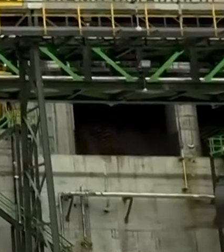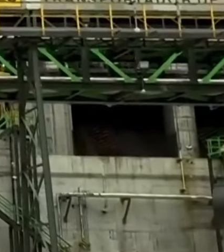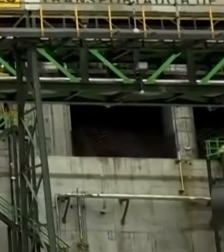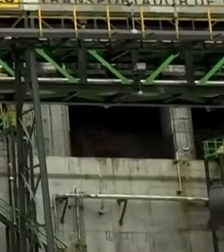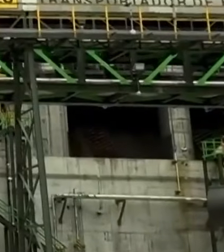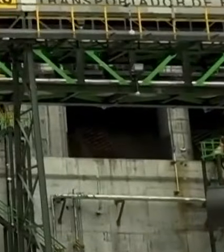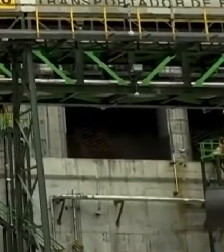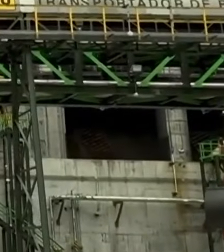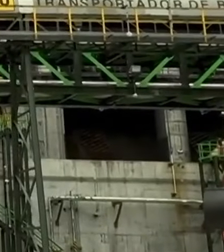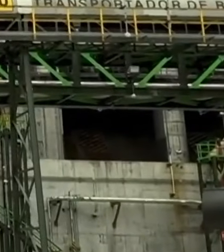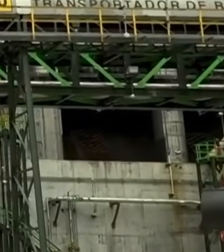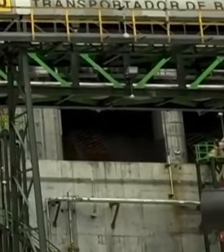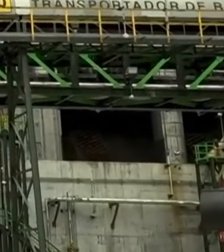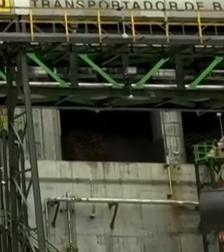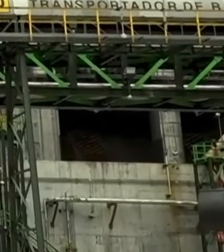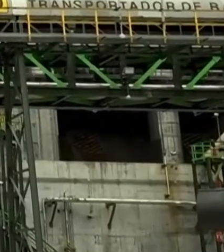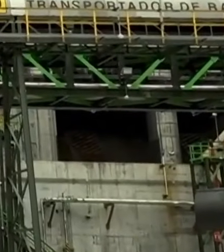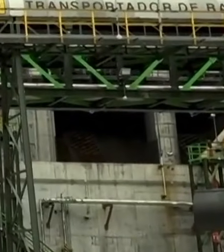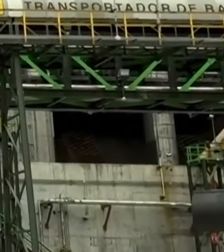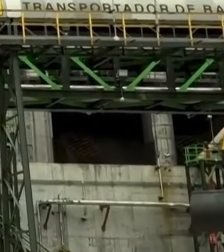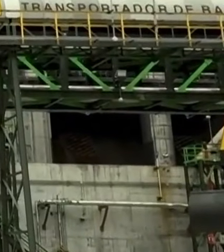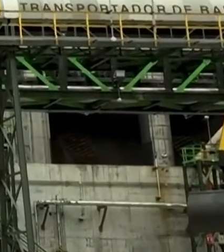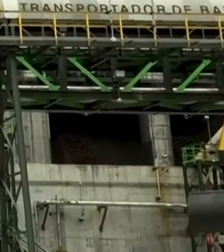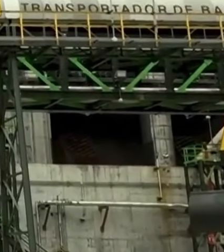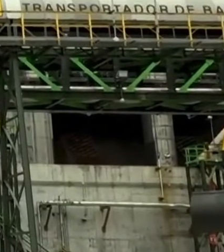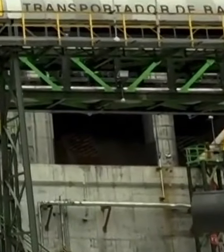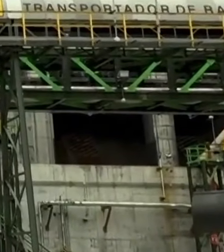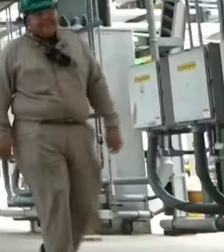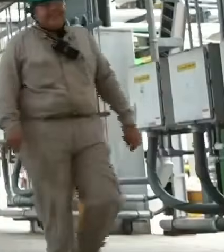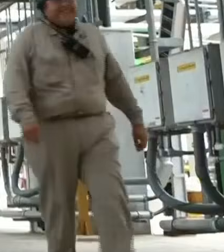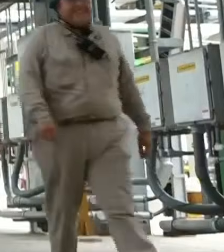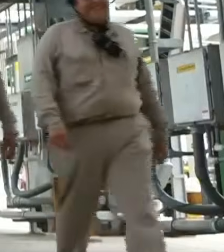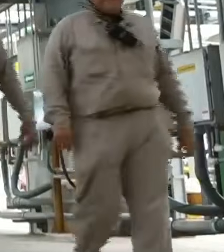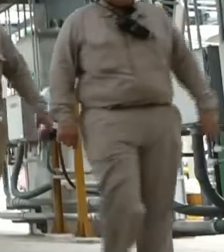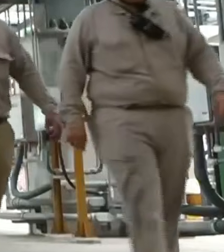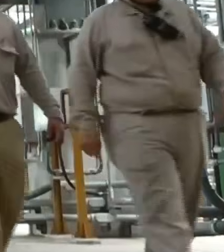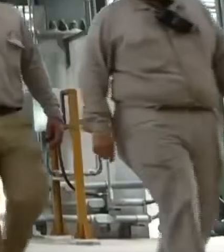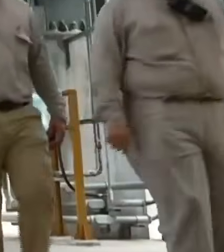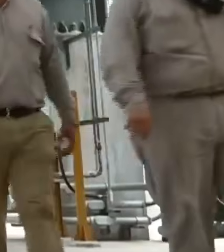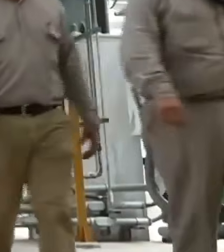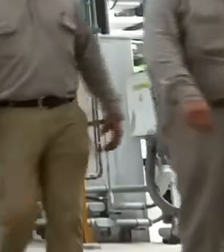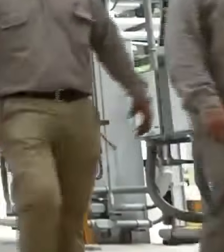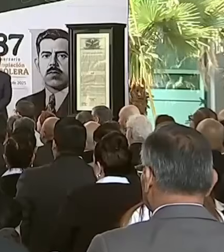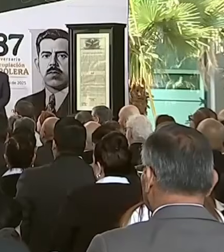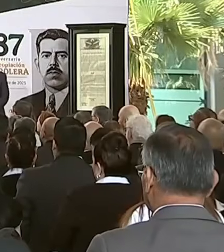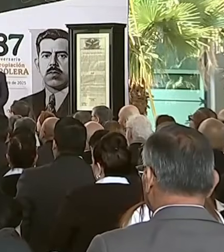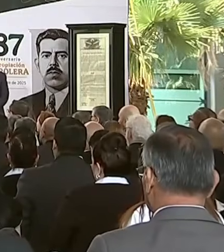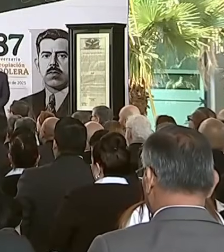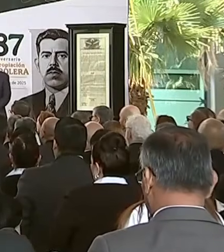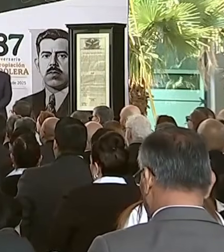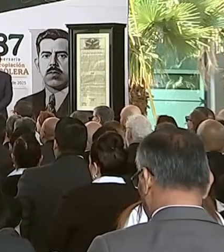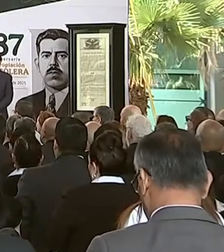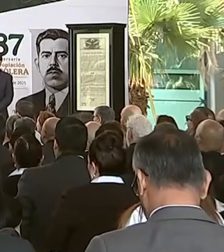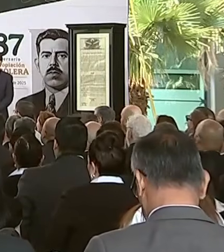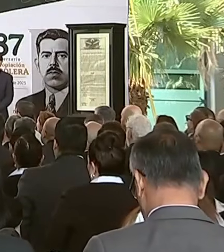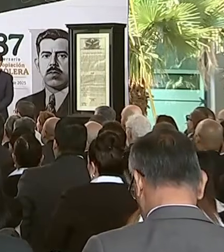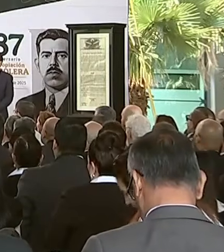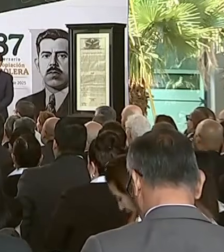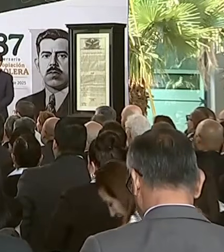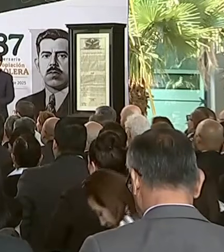también al pueblo de México en elate de la soberanía Def el doctor Víctor Rodríguez